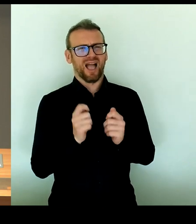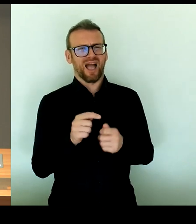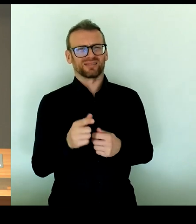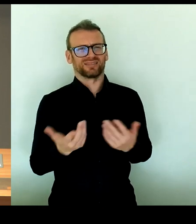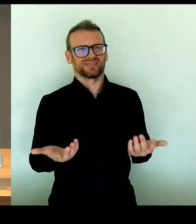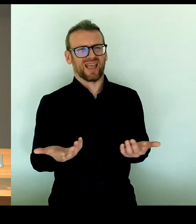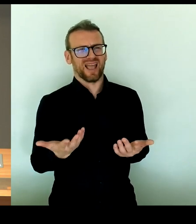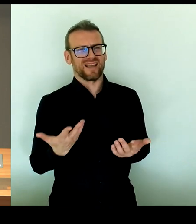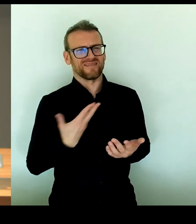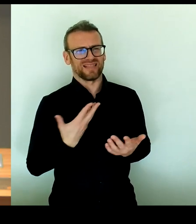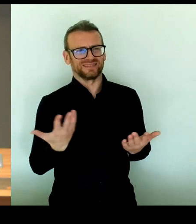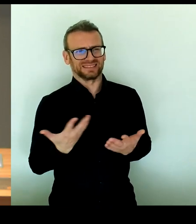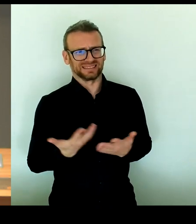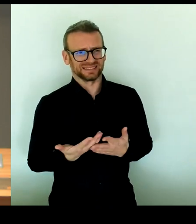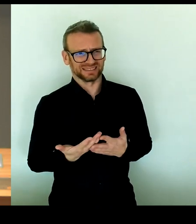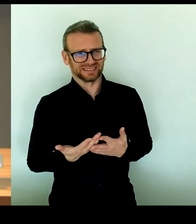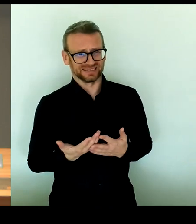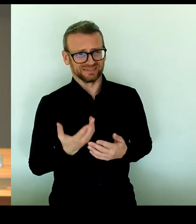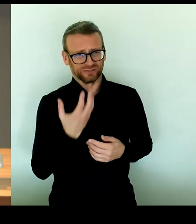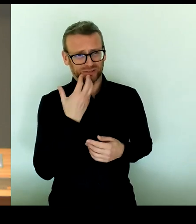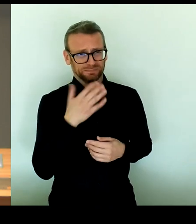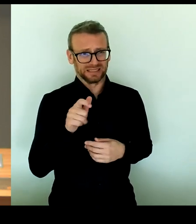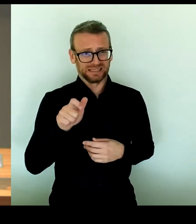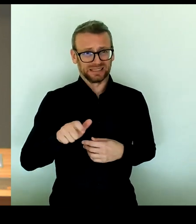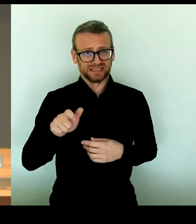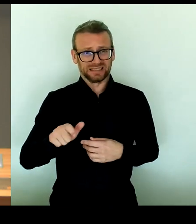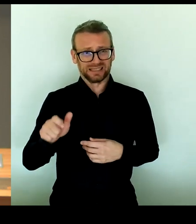Beratung. Beginnt die AfD Fraktion der Abgeordnete Lage bitte schön.